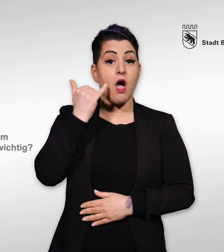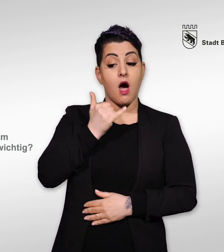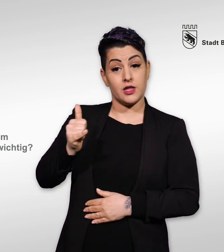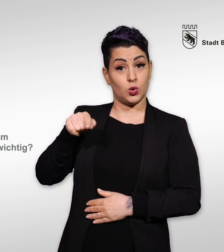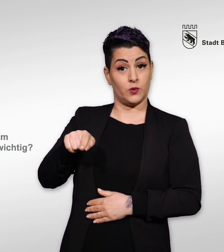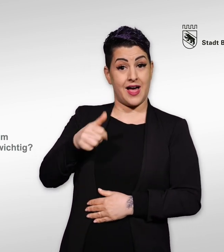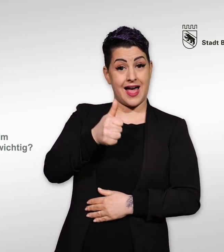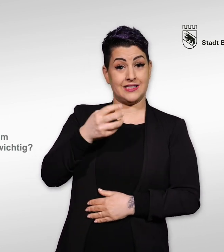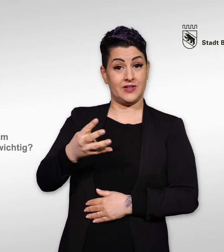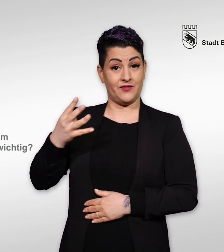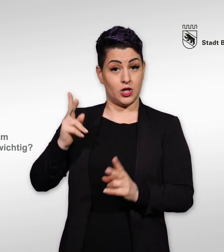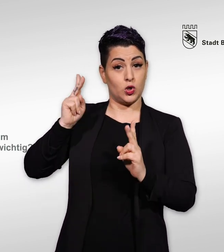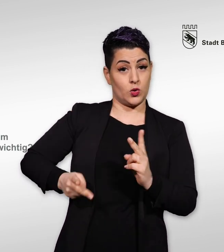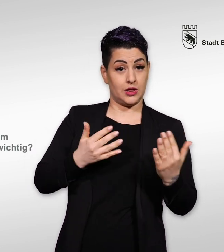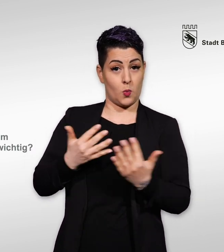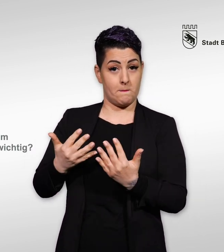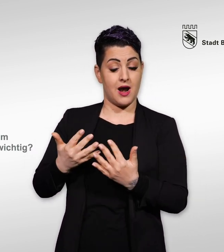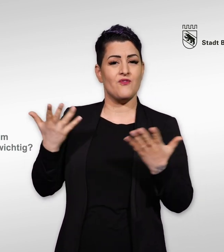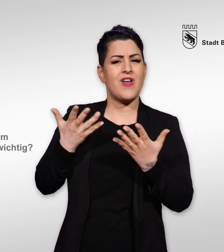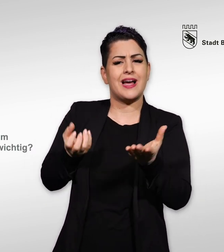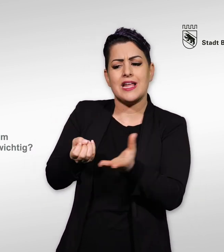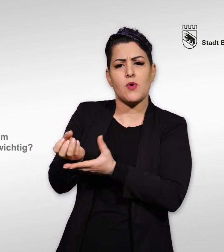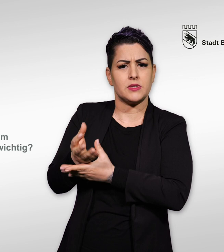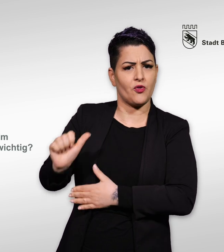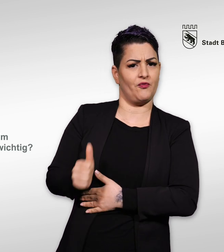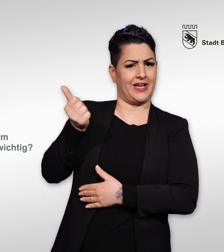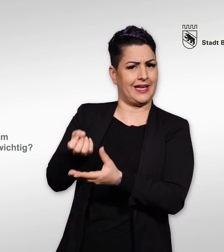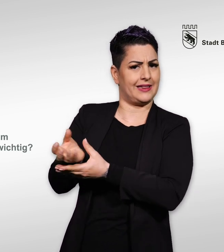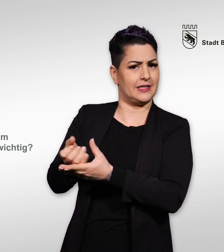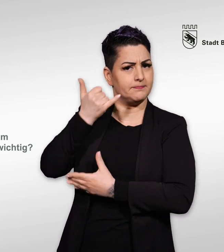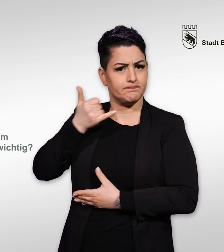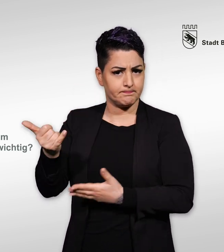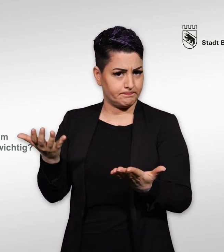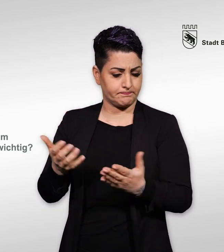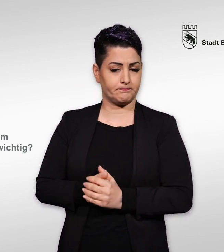Welche Informationen sind beim Anruf der Notfallnummer 144 wichtig?